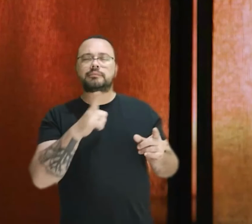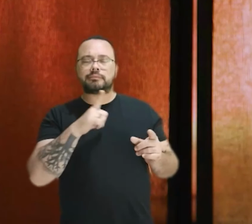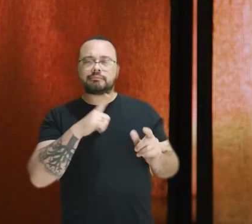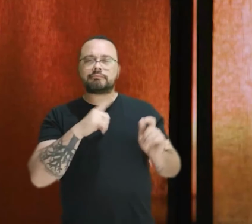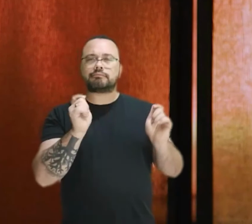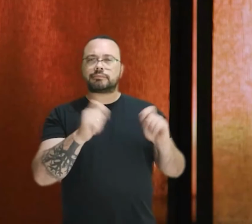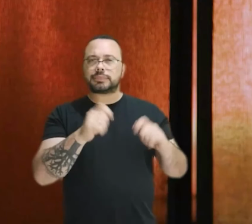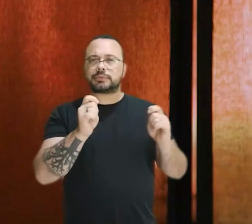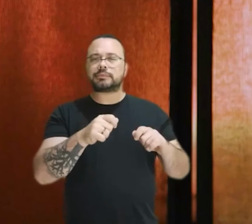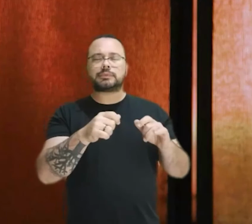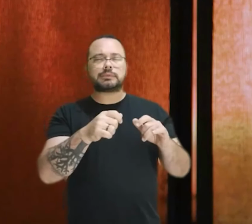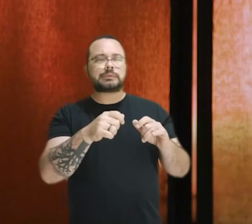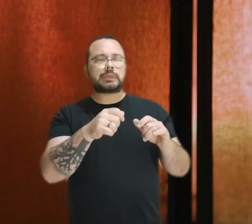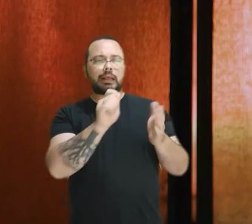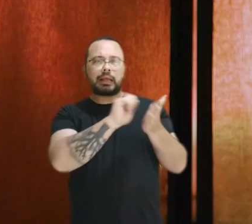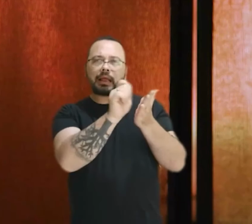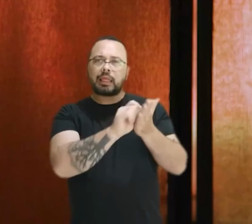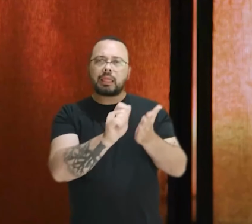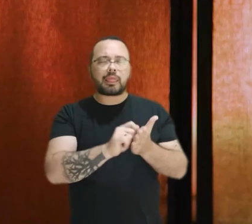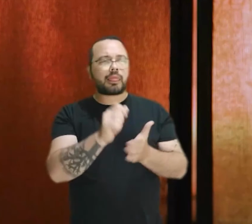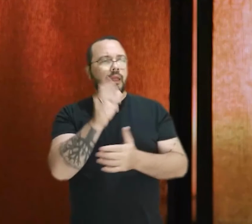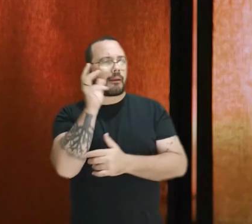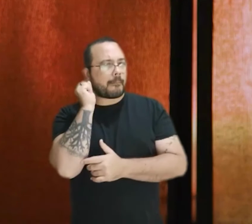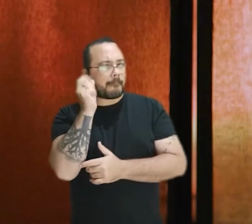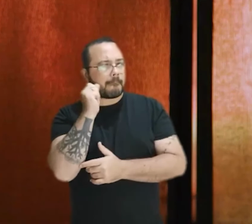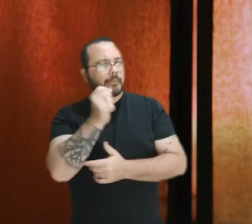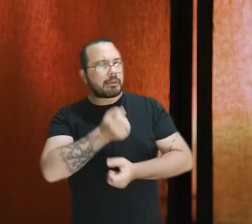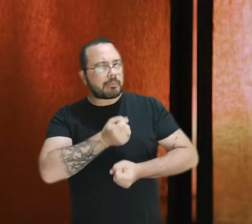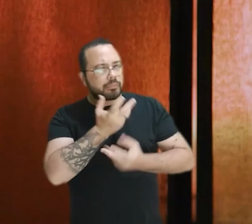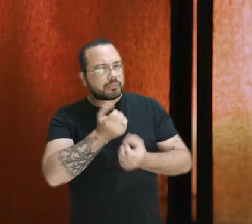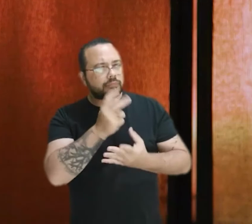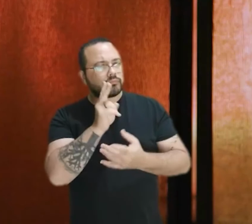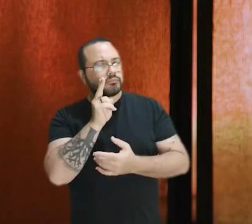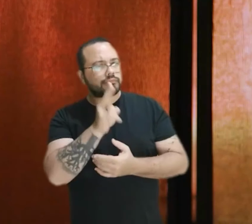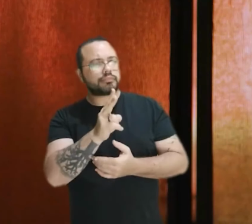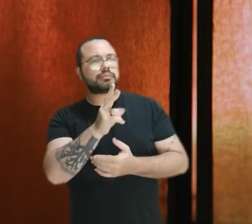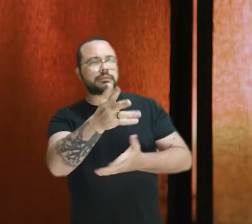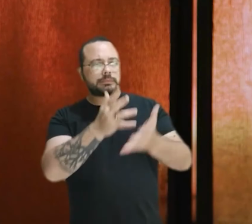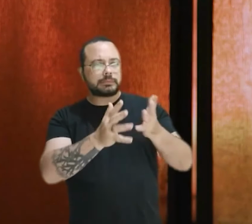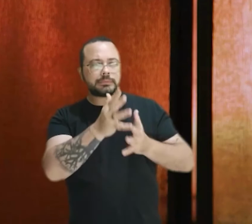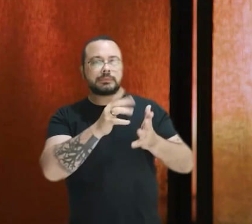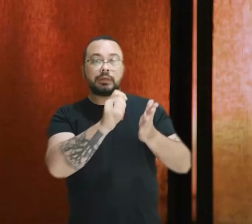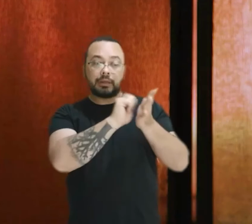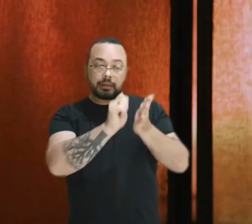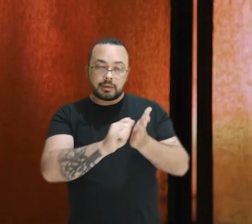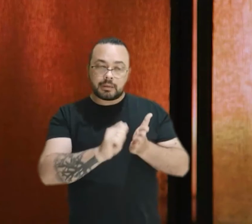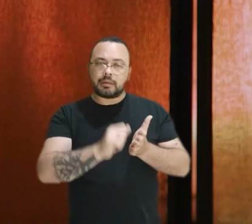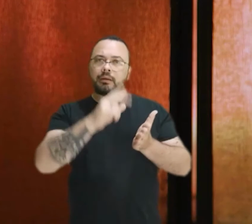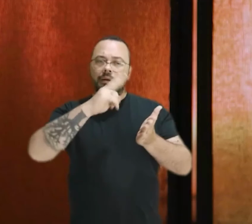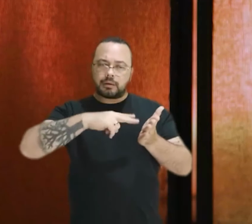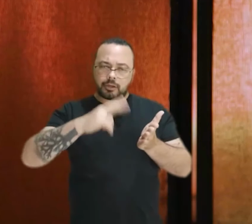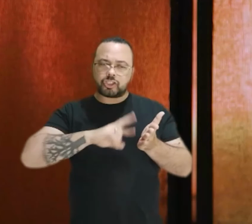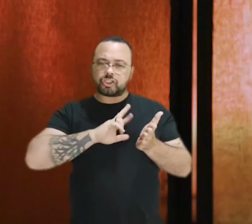que você sempre, você sempre vai escutar poesia daquele jeito, né? Uma poesia escrita, você pode ler ela de várias formas,